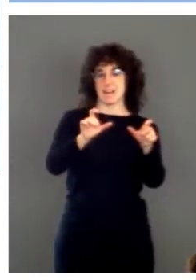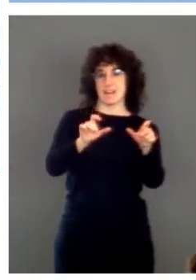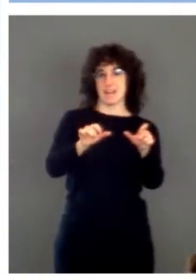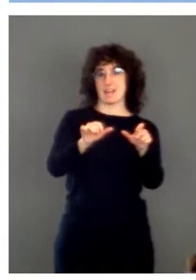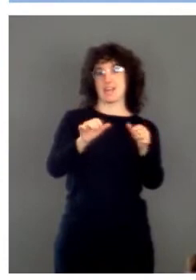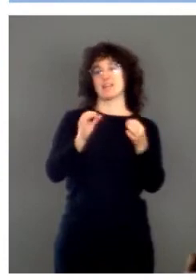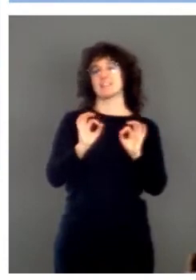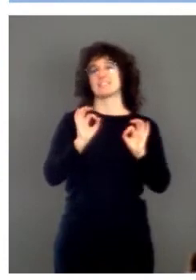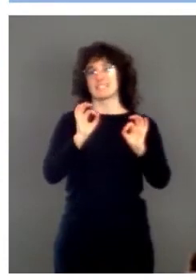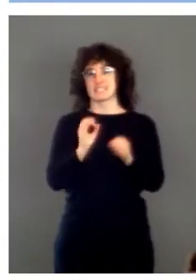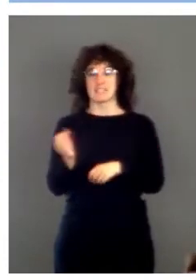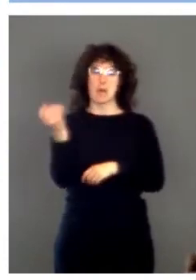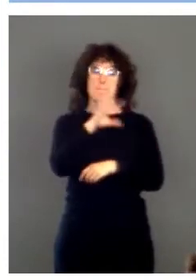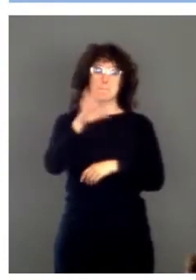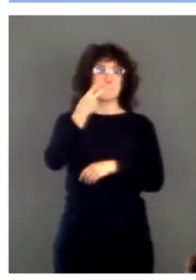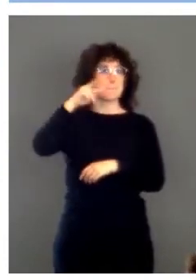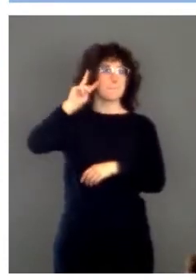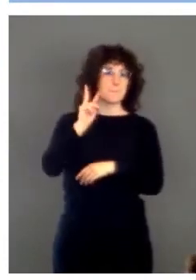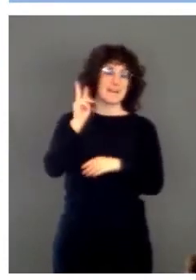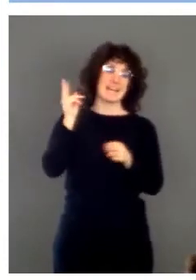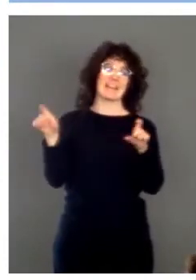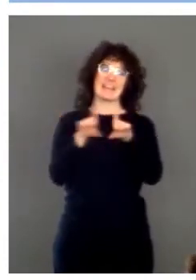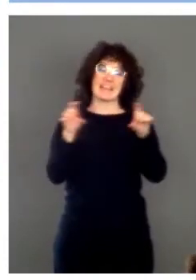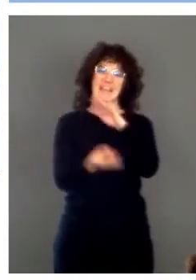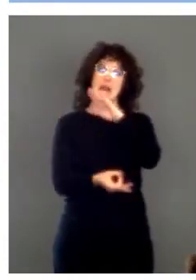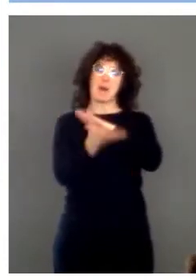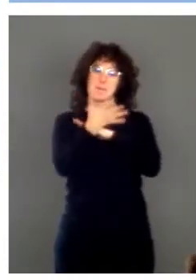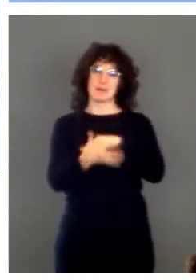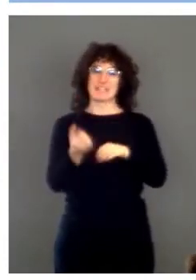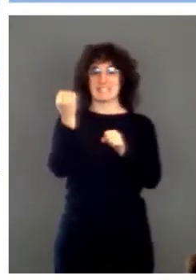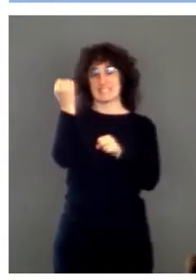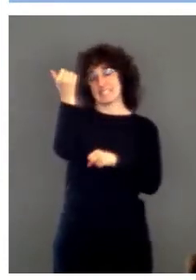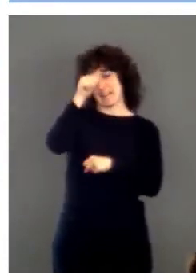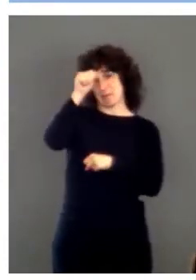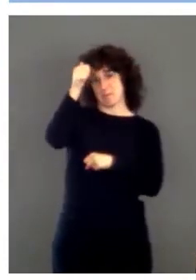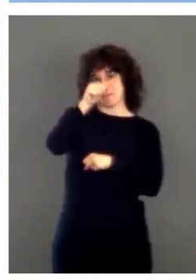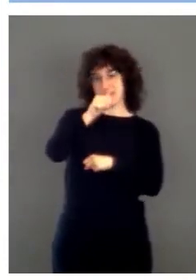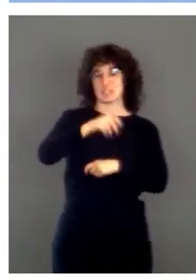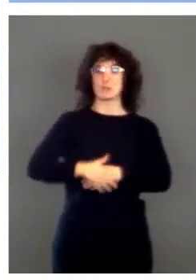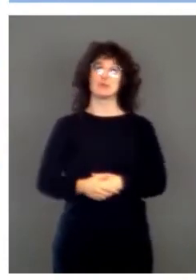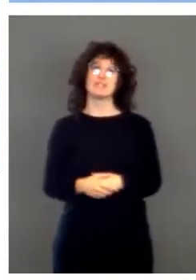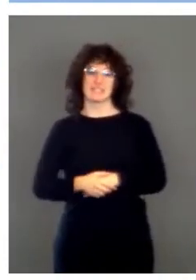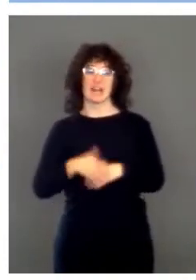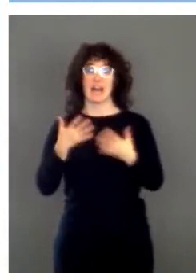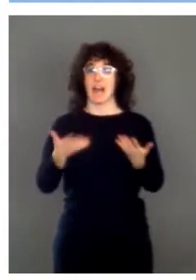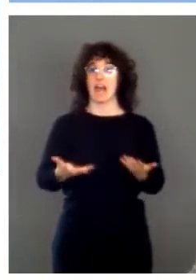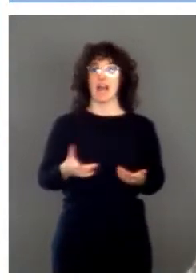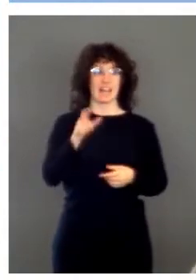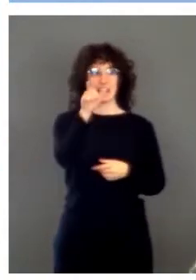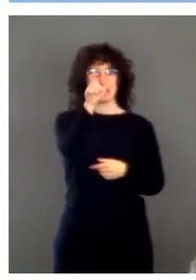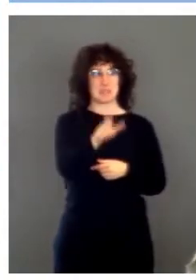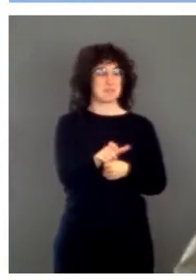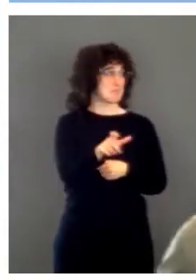Experiencia empresarial Masculina Y el primer galardonado un día No fue un día probablemente no sé si hubo un momento luego se lo